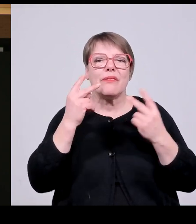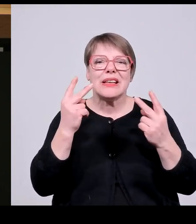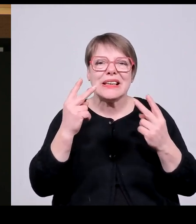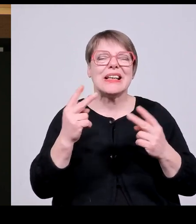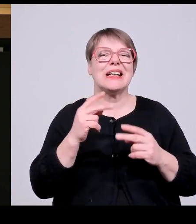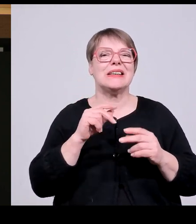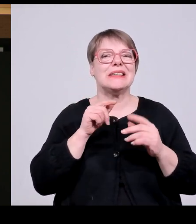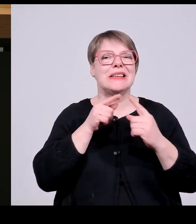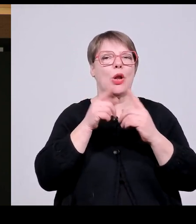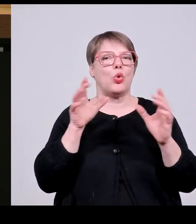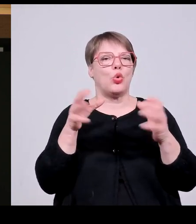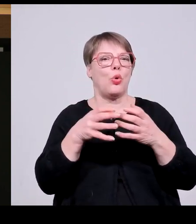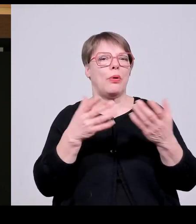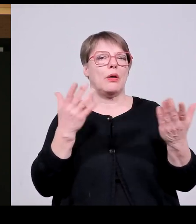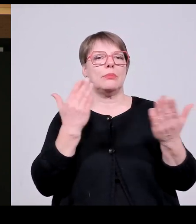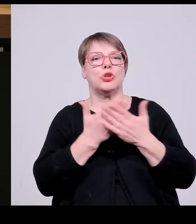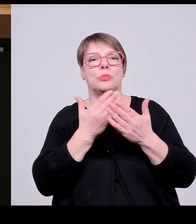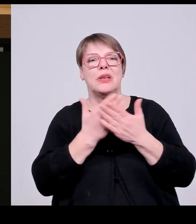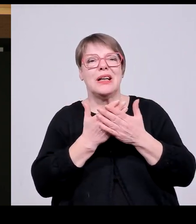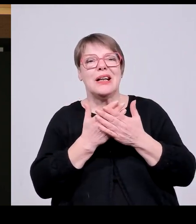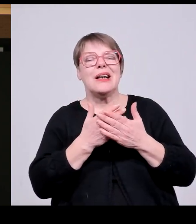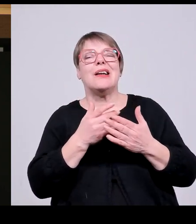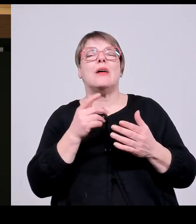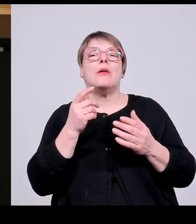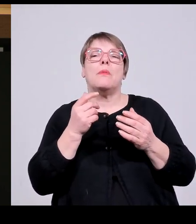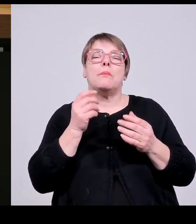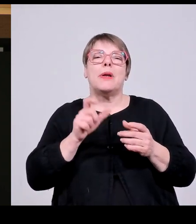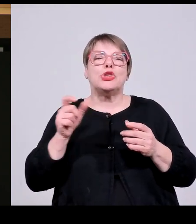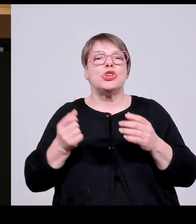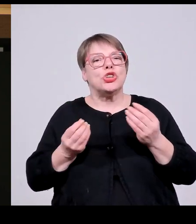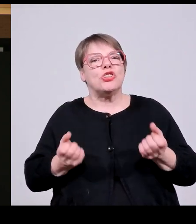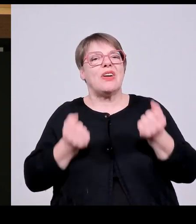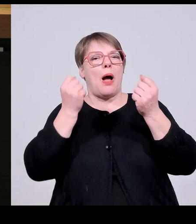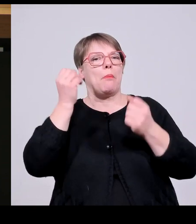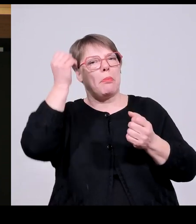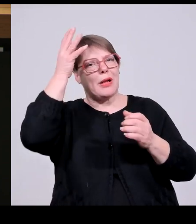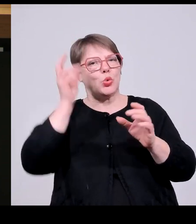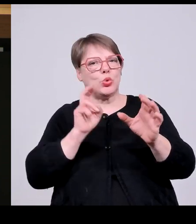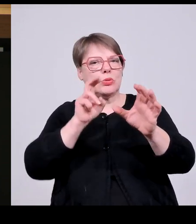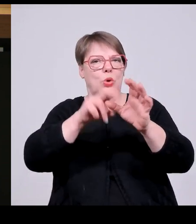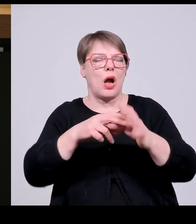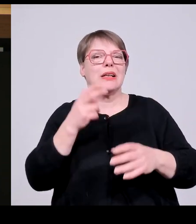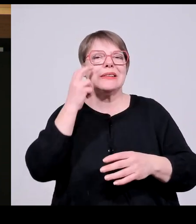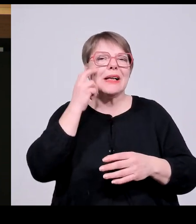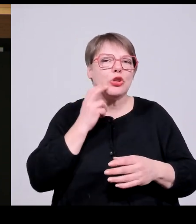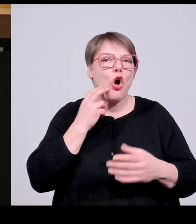Es braucht einen verlässlichen Fortbildungsetat, um den Mitarbeiterinnen und Mitarbeitern die Chance zu geben,